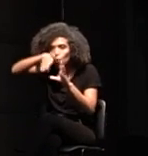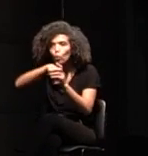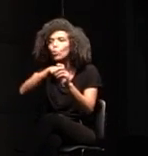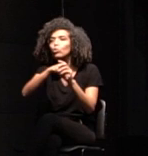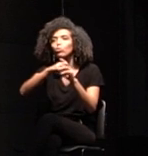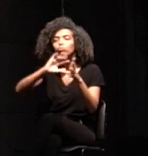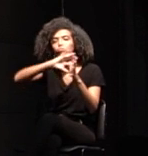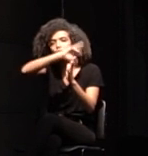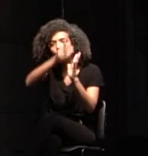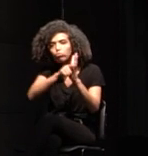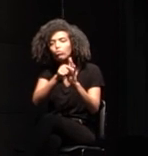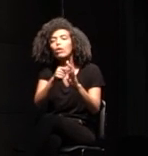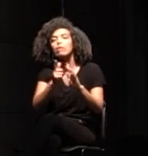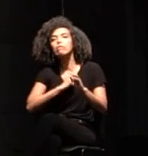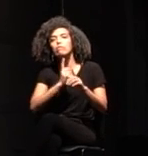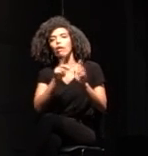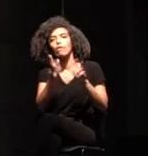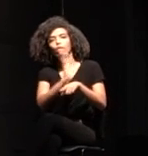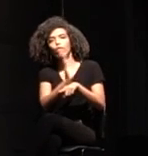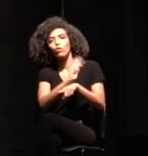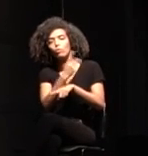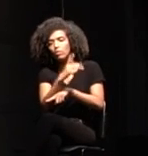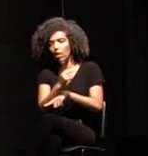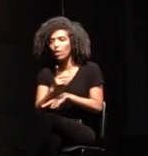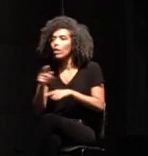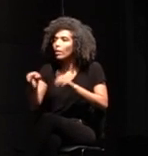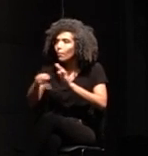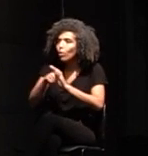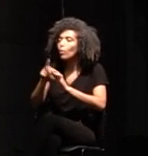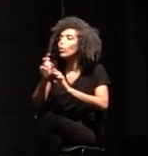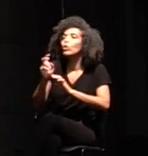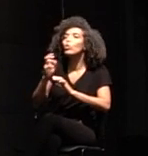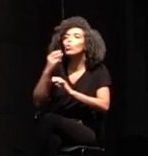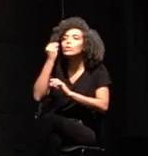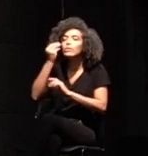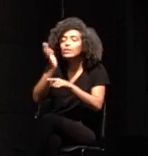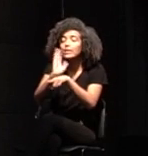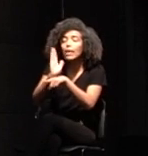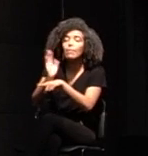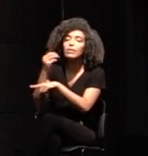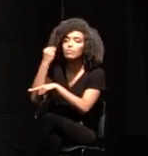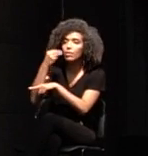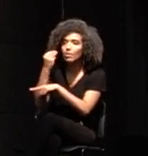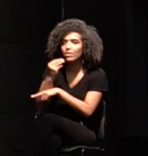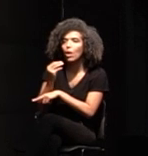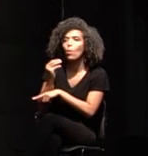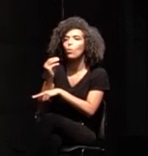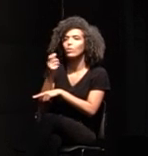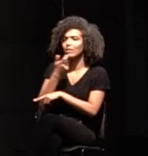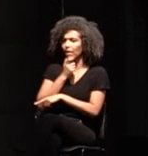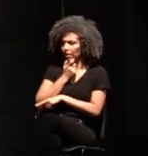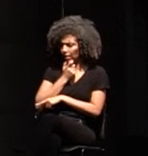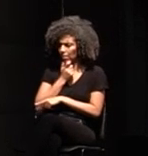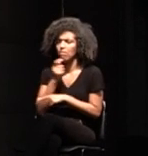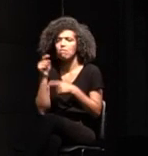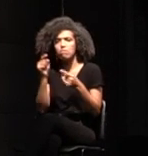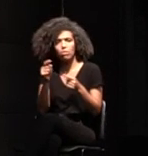representa pelo menos cinco categorias de cinema experimental a meu ver. E mesmo dentro deste período curto,